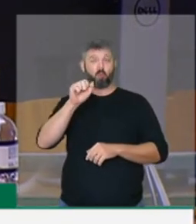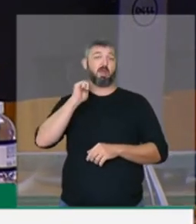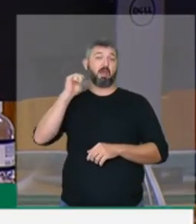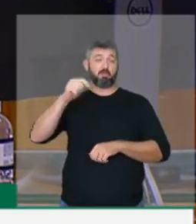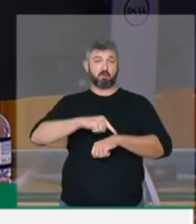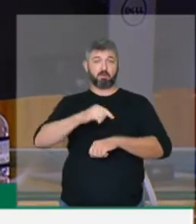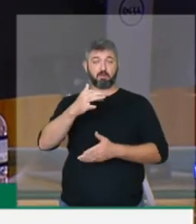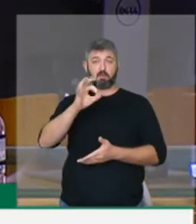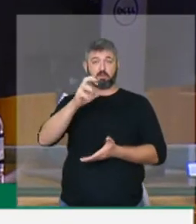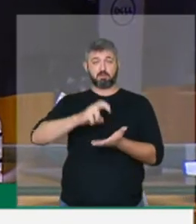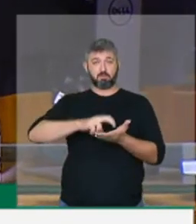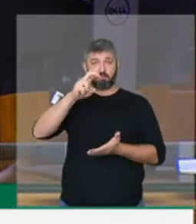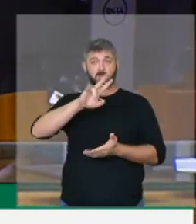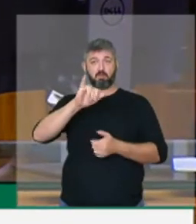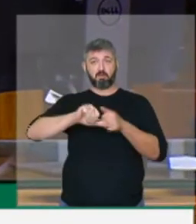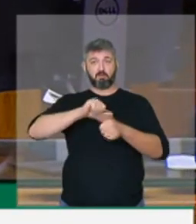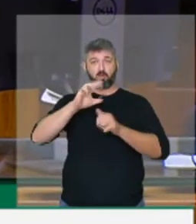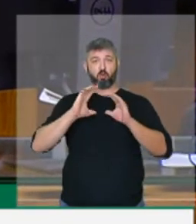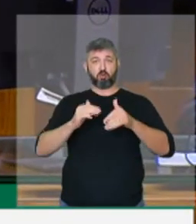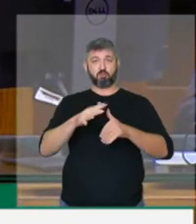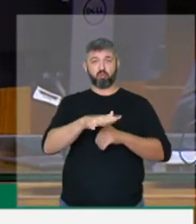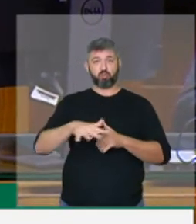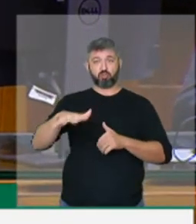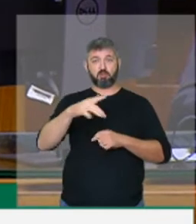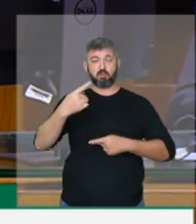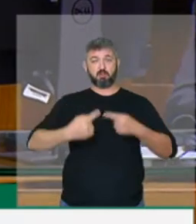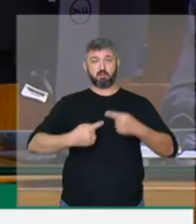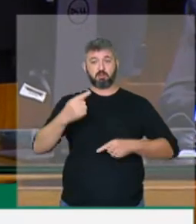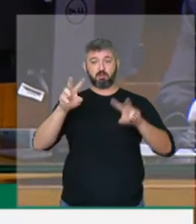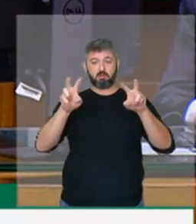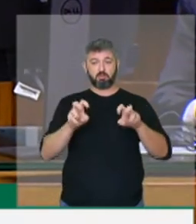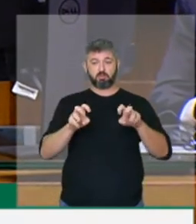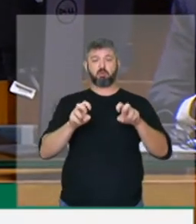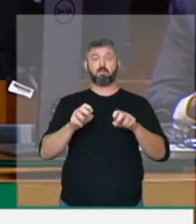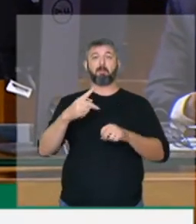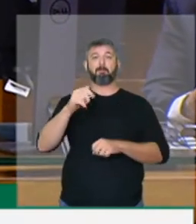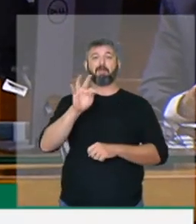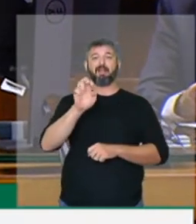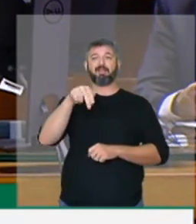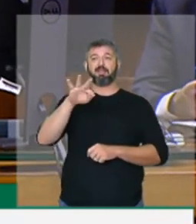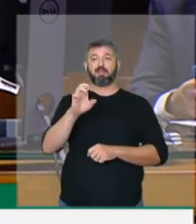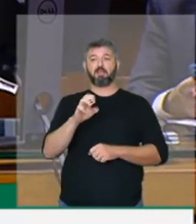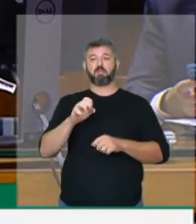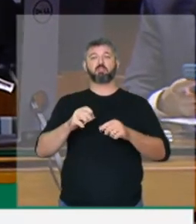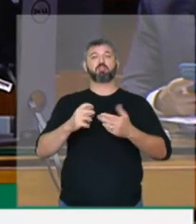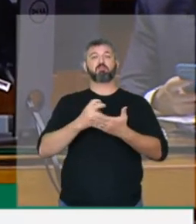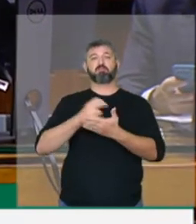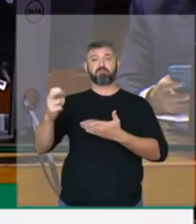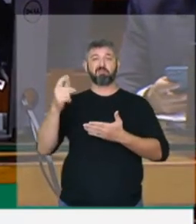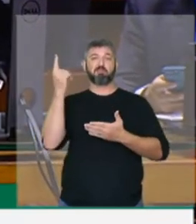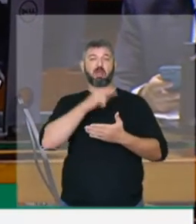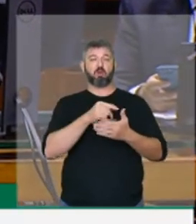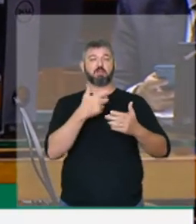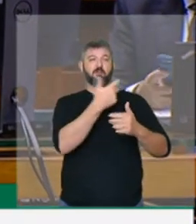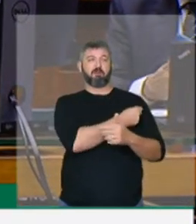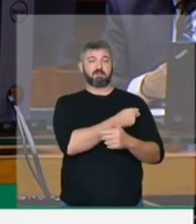ANTES CONVOCANDO PARA AMANHÃ SERÁ TRANSFORMADA EM COMISSÃO GERAL PARA DEBATER A QUEBRA DE PATENTE DAS VACINAS PARA COMBATE AO CORONAVÍRUS. COMUNICO QUE HAVERÁREUNIÃO